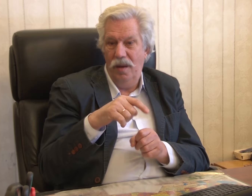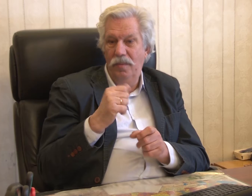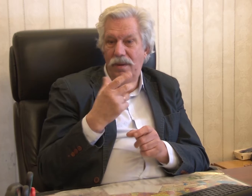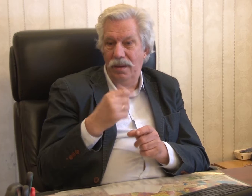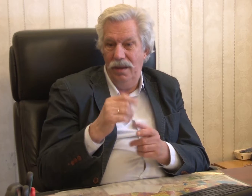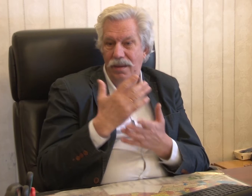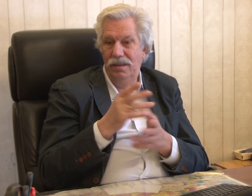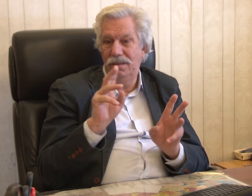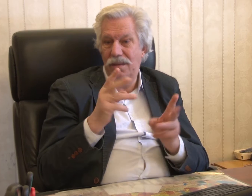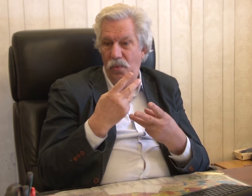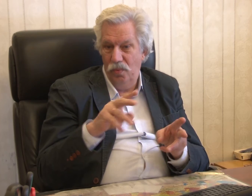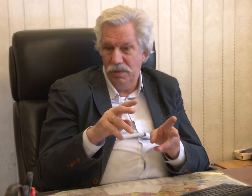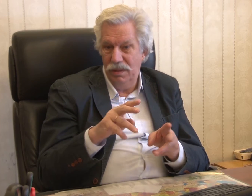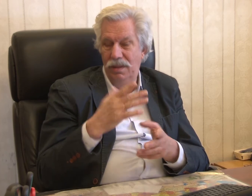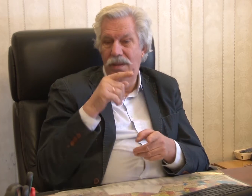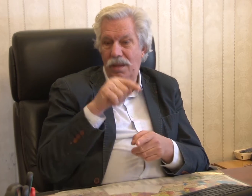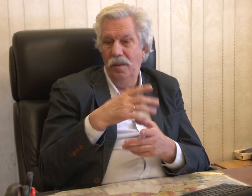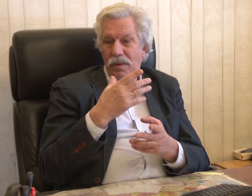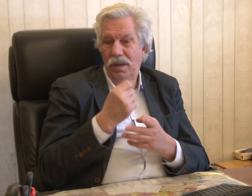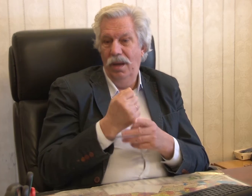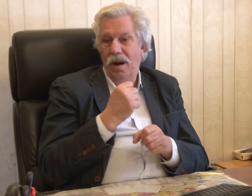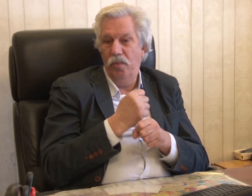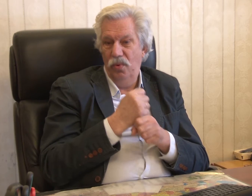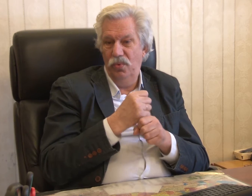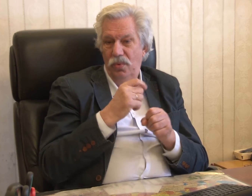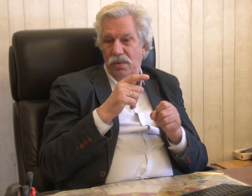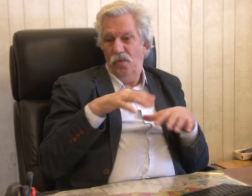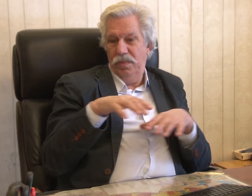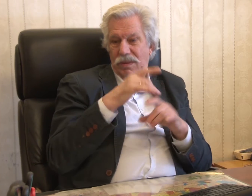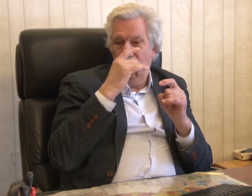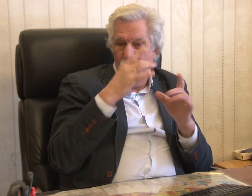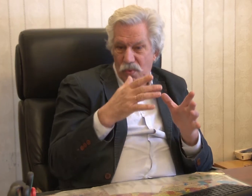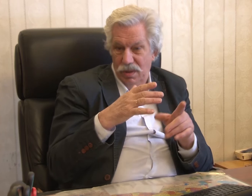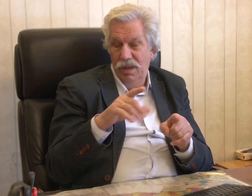где есть клубы, ведущие работу в области культуры.